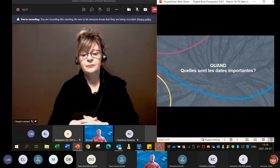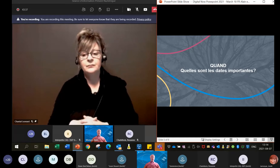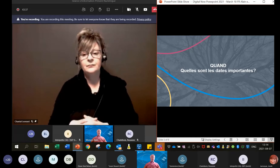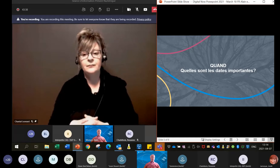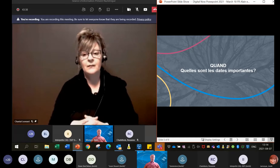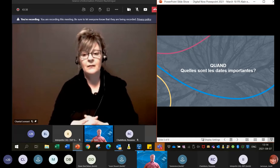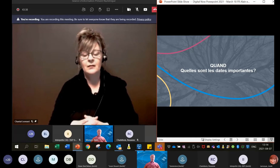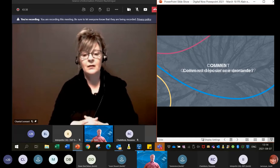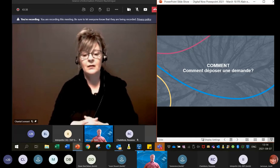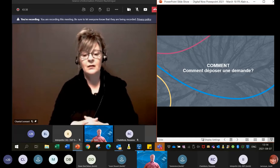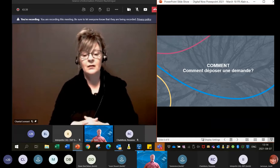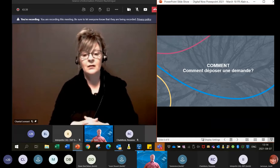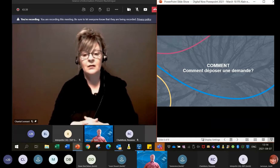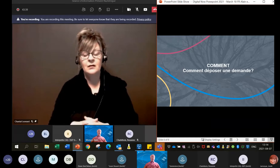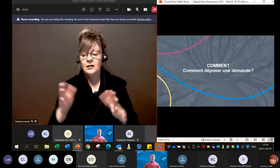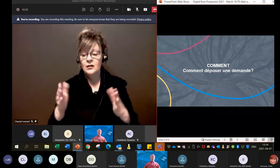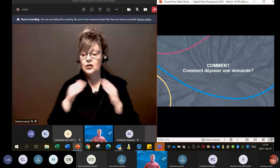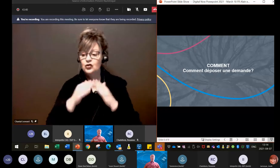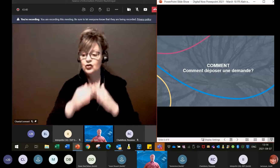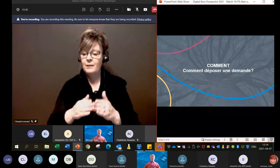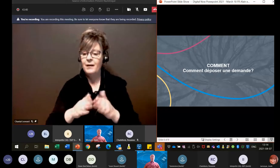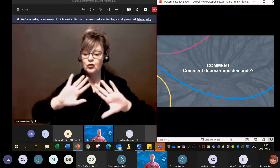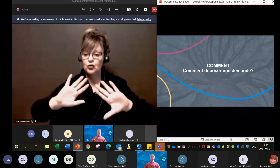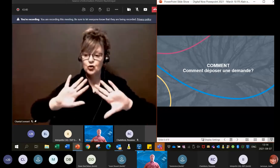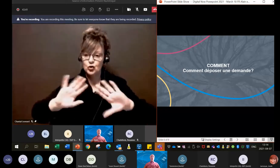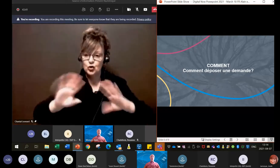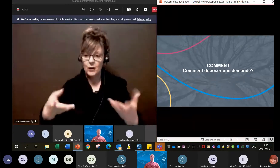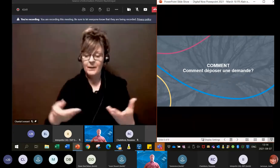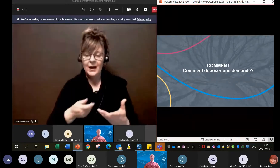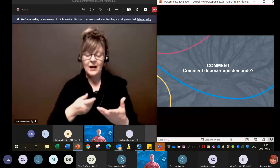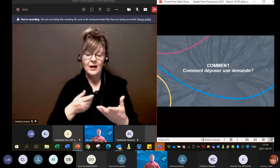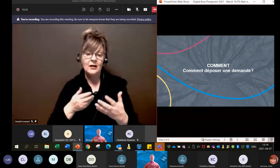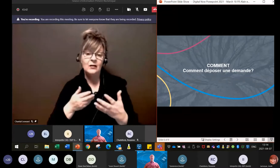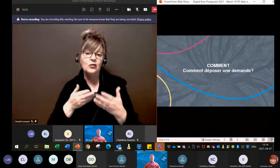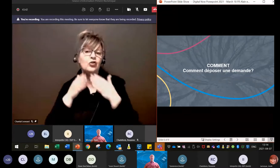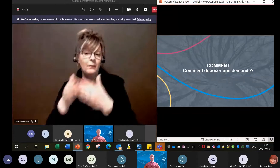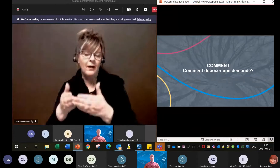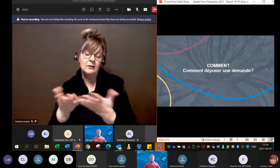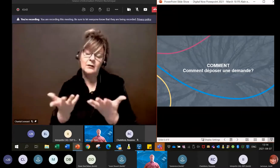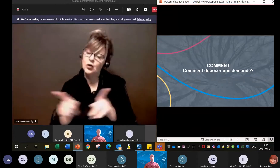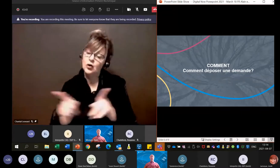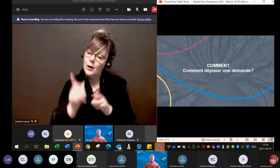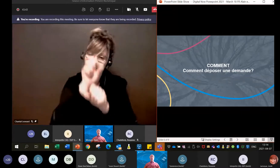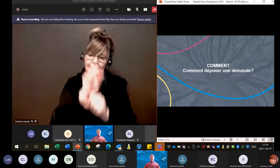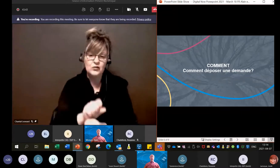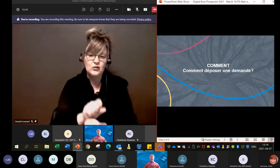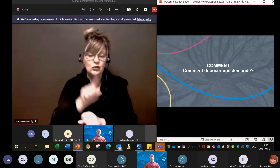Comment déposer une demande? Comme d’habitude, vous devez avoir un